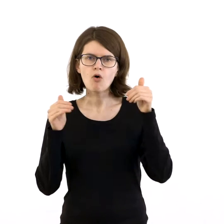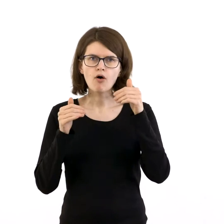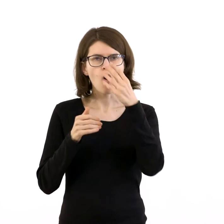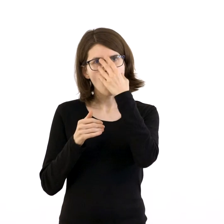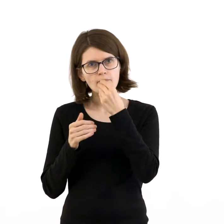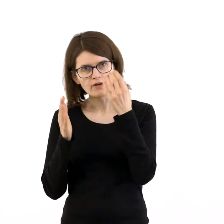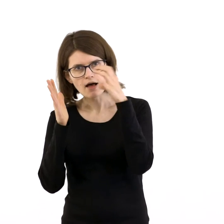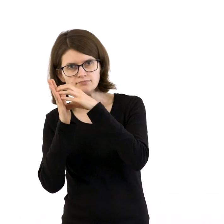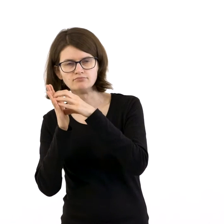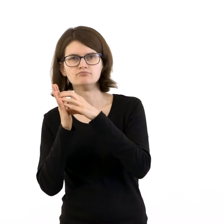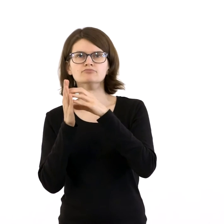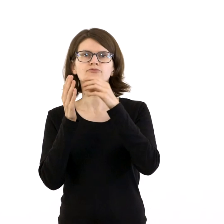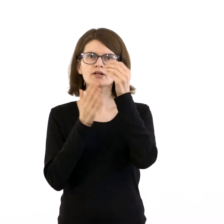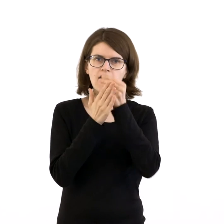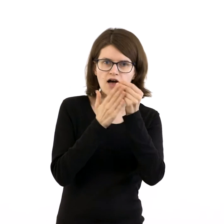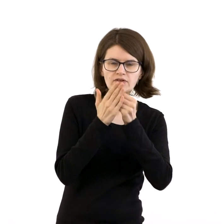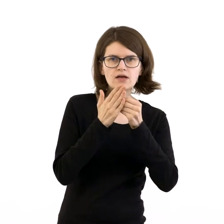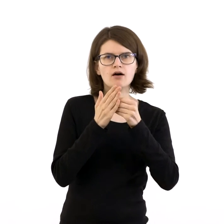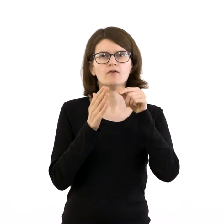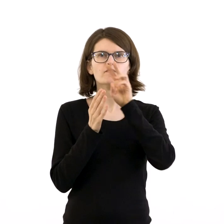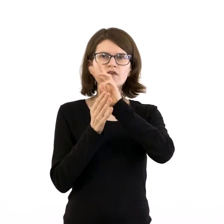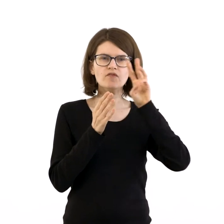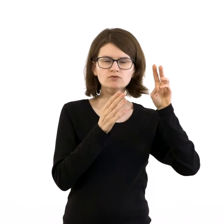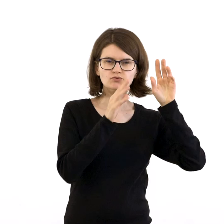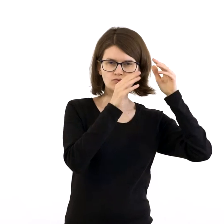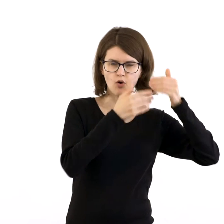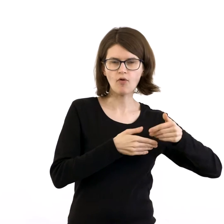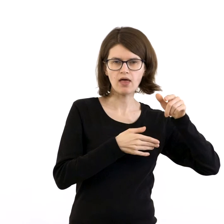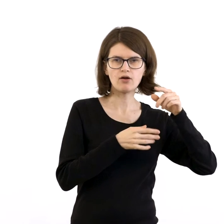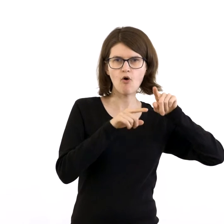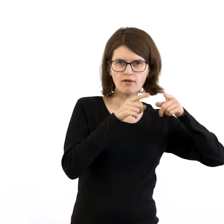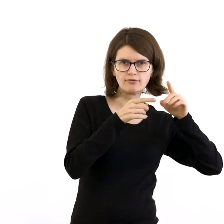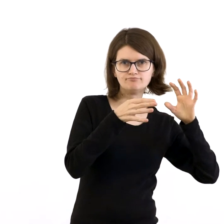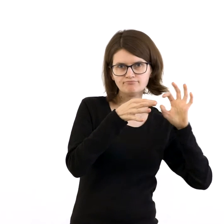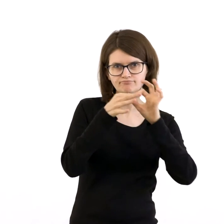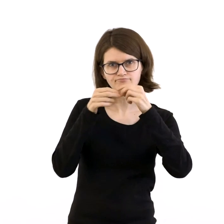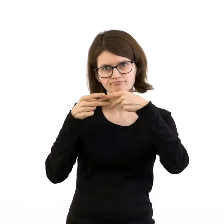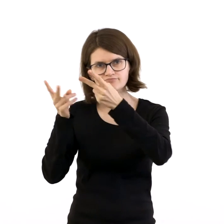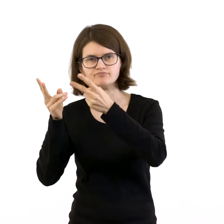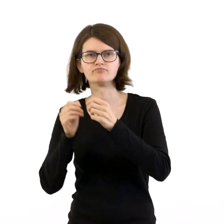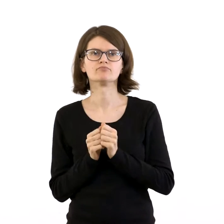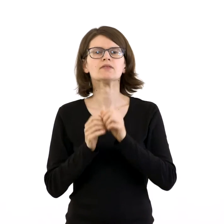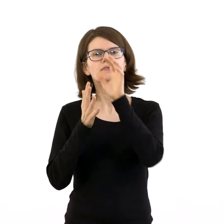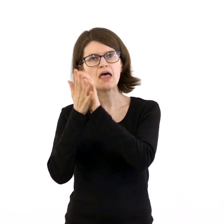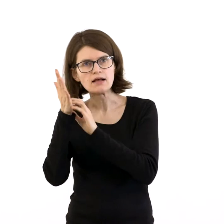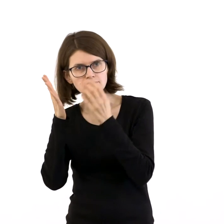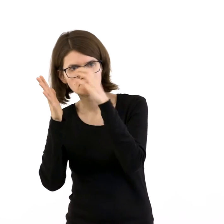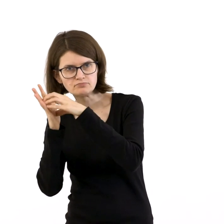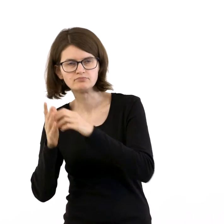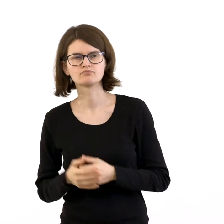Mogą mieć one formę zdjęć, grafik, linków udostępnianych ze strony www organizacji czy zwykłych tekstów.